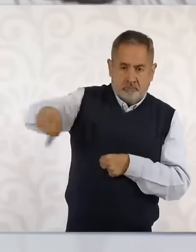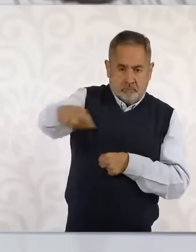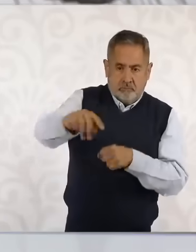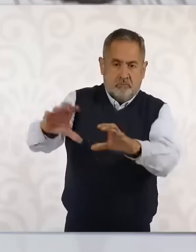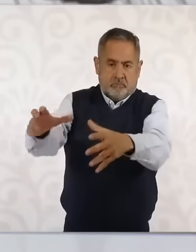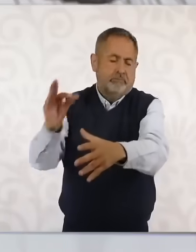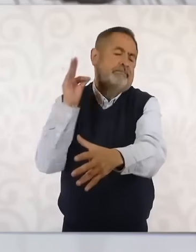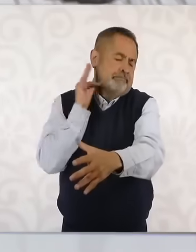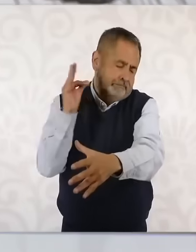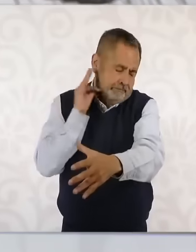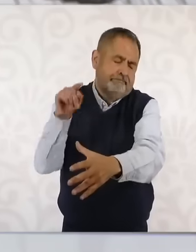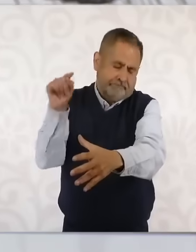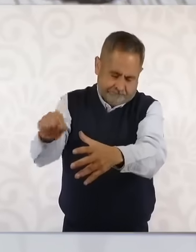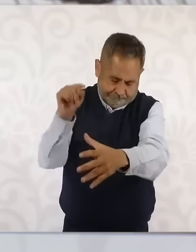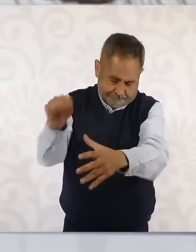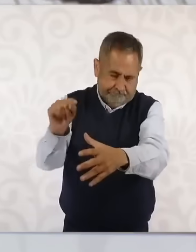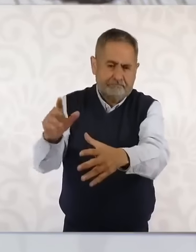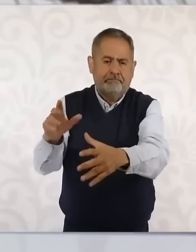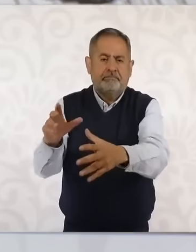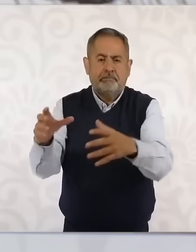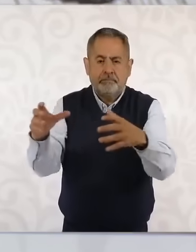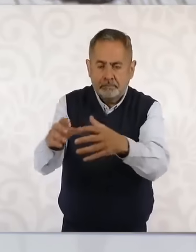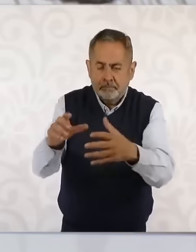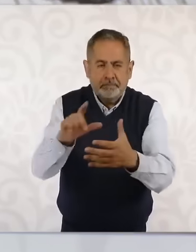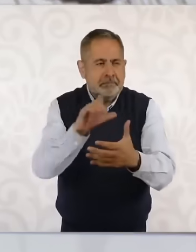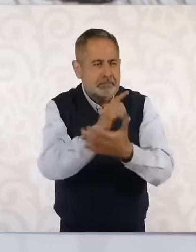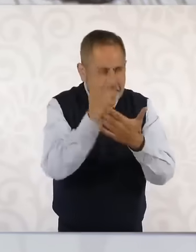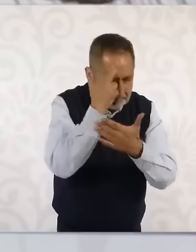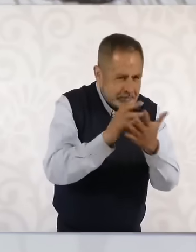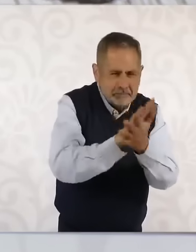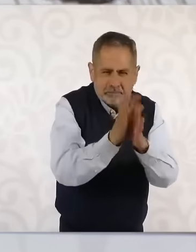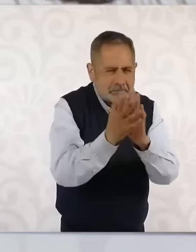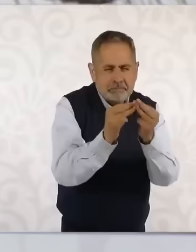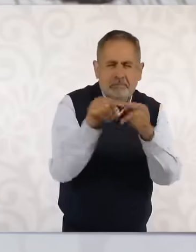la Fiscalía General de la República, en caso de delincuencia organizada o delitos del fuero